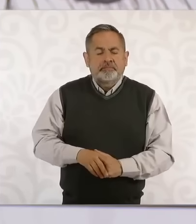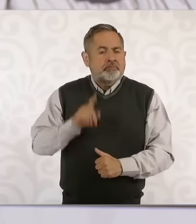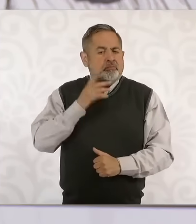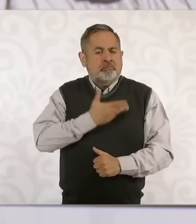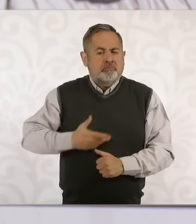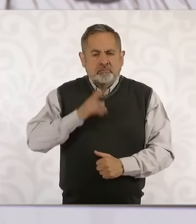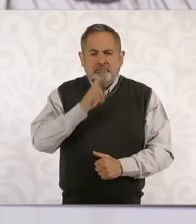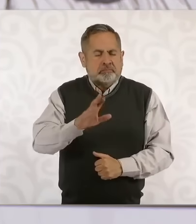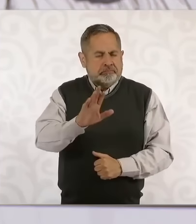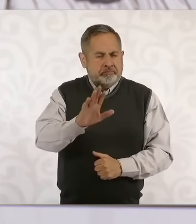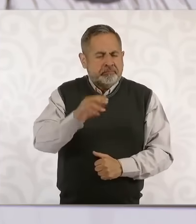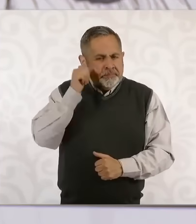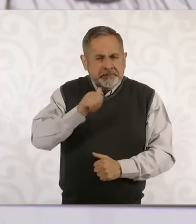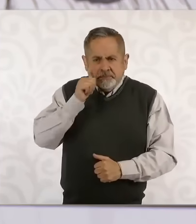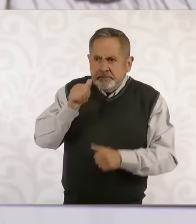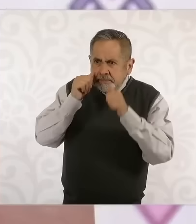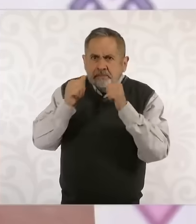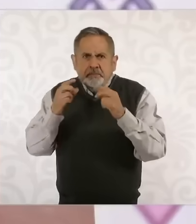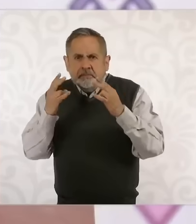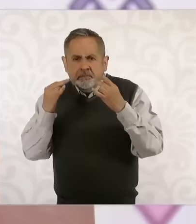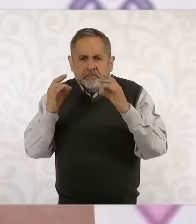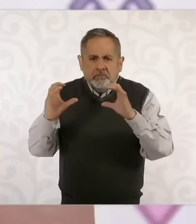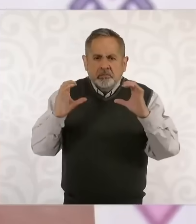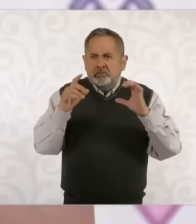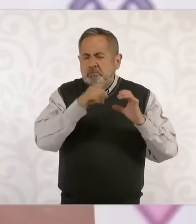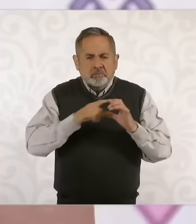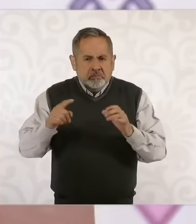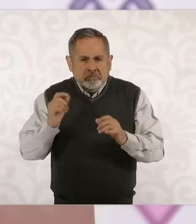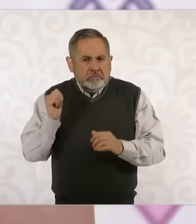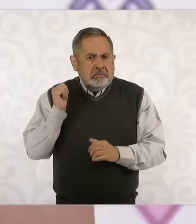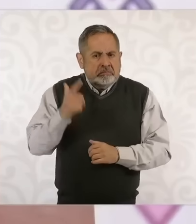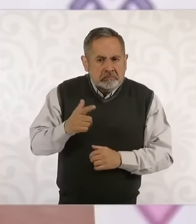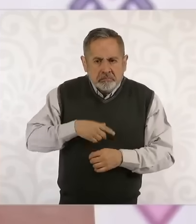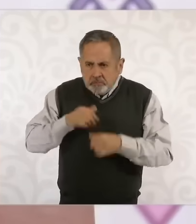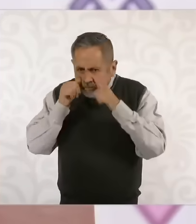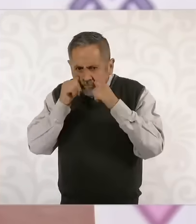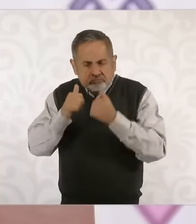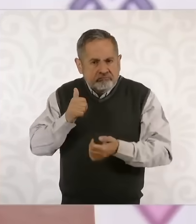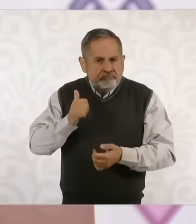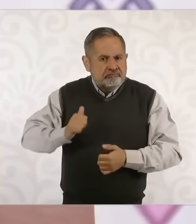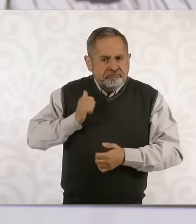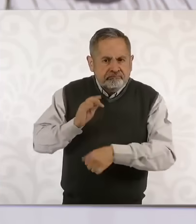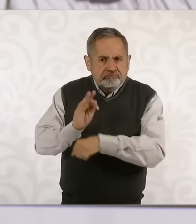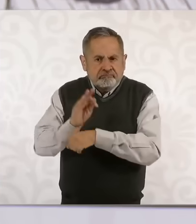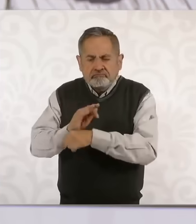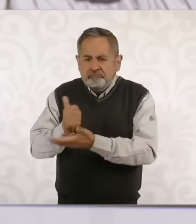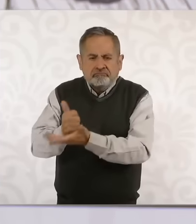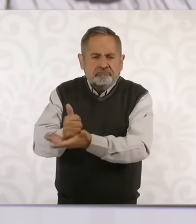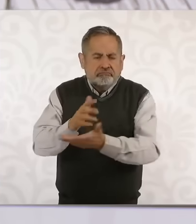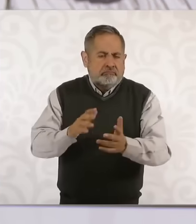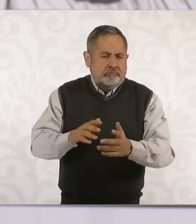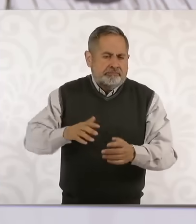de todas maneras, como lo he dicho estos días, eh, nosotros así como no estamos de acuerdo con